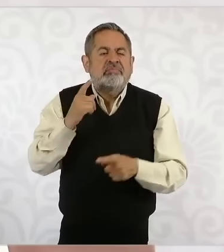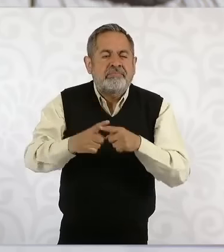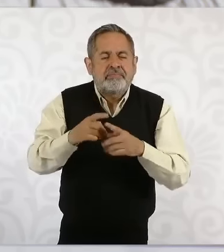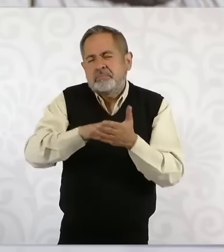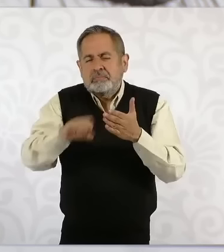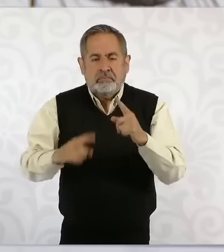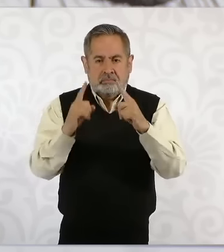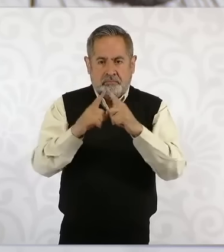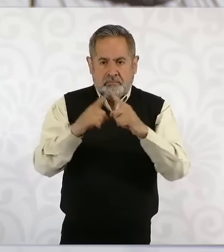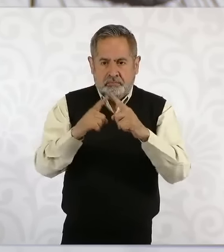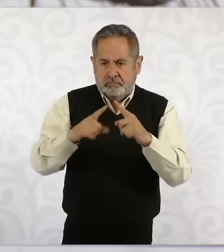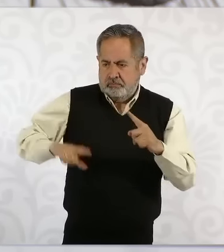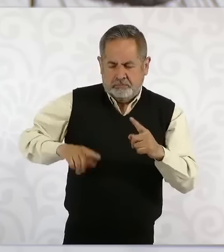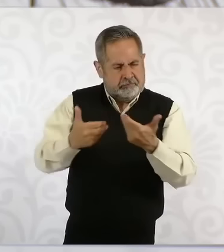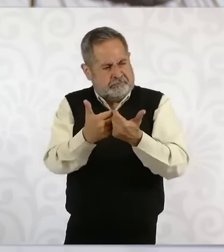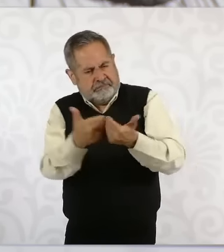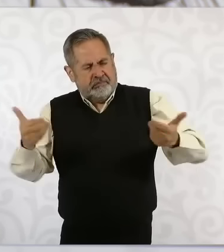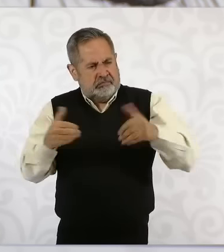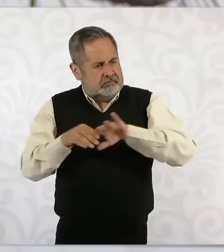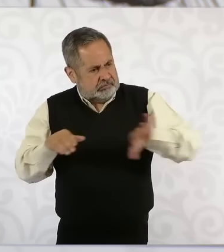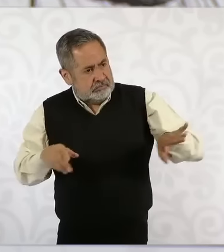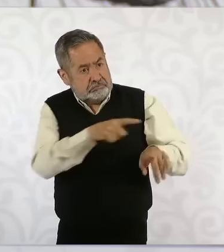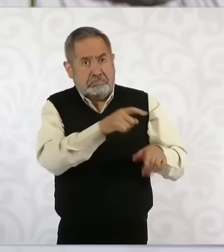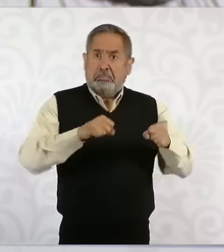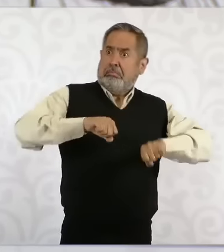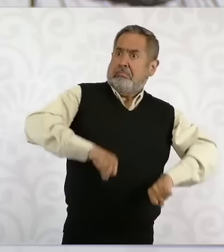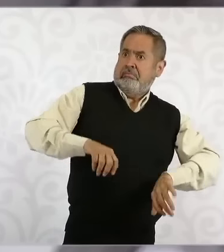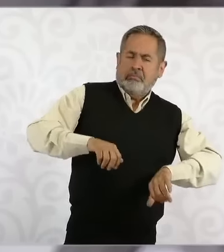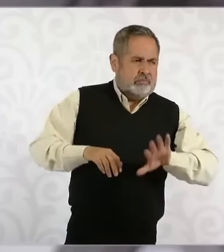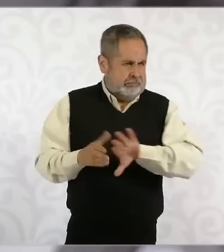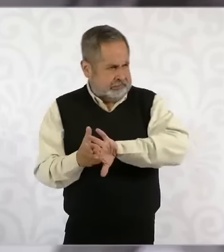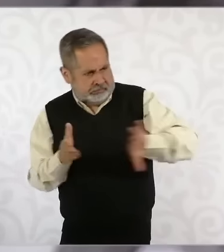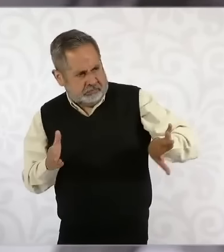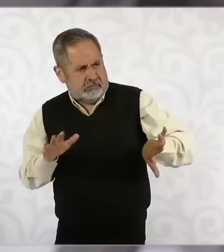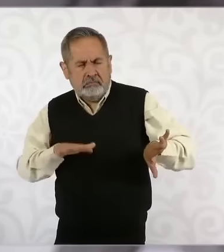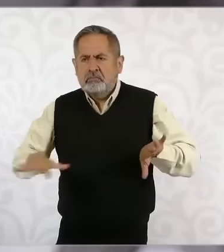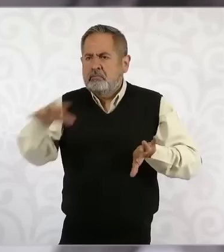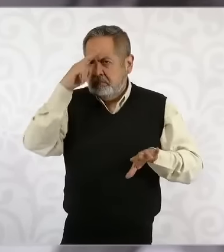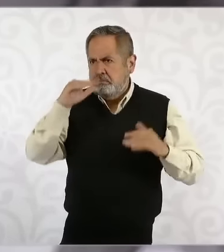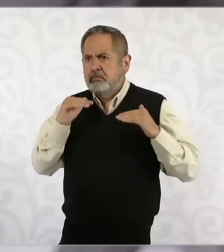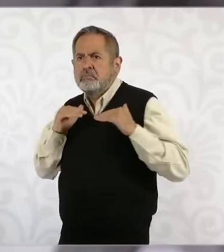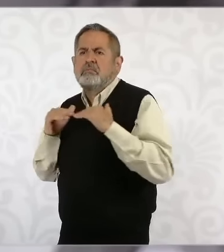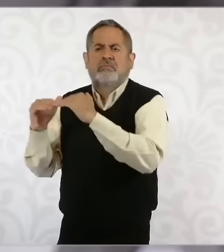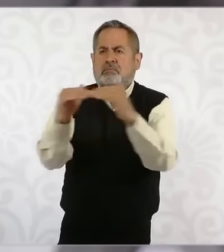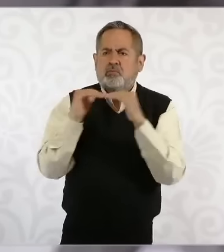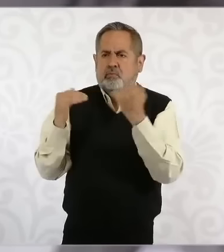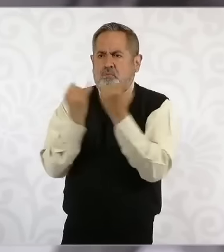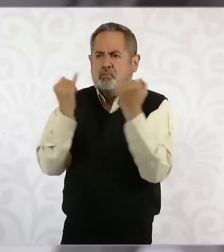acaban con fueros y privilegios y ponen a todas y todos los mexicanos iguales frente a la ley.